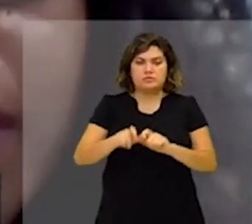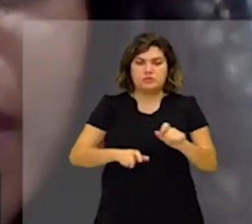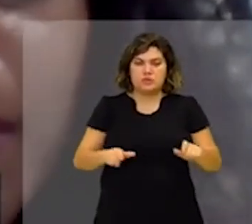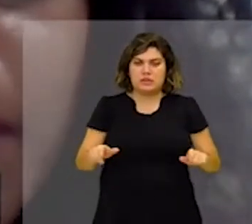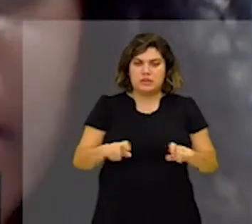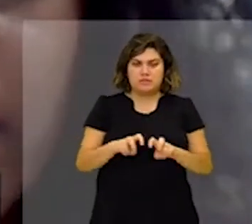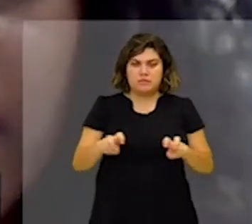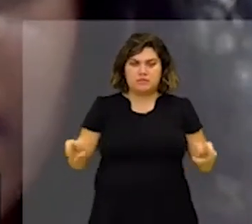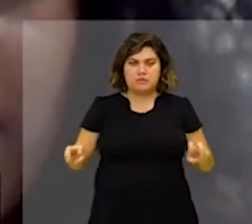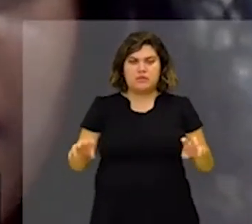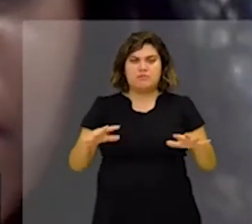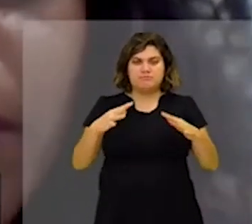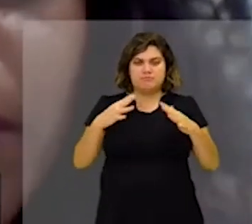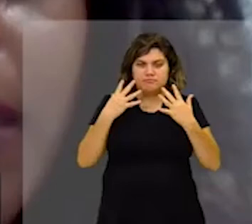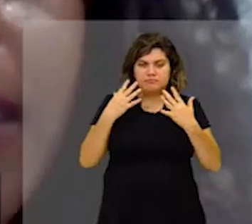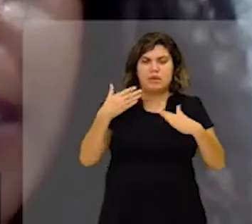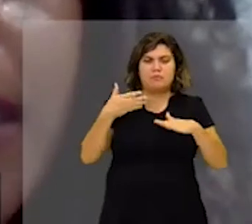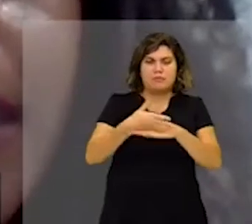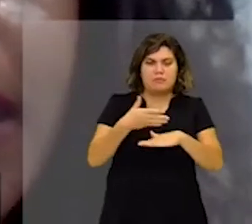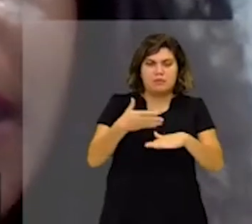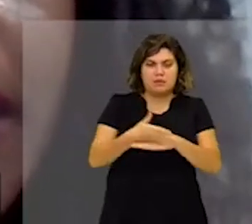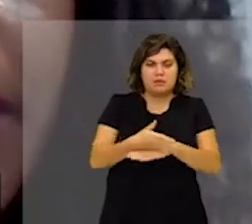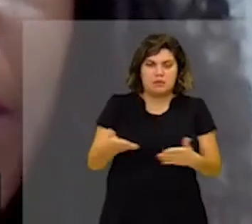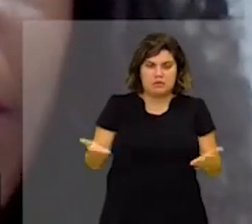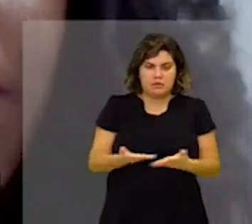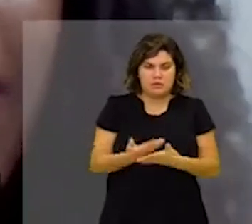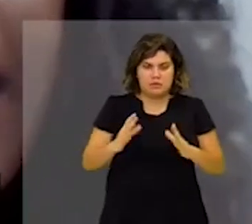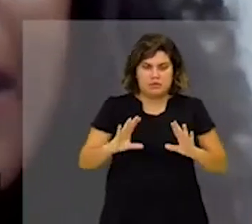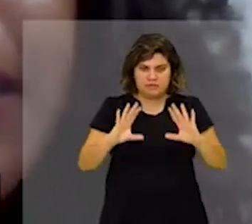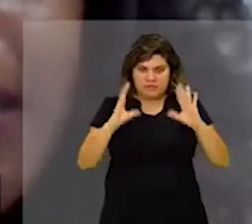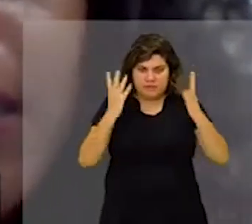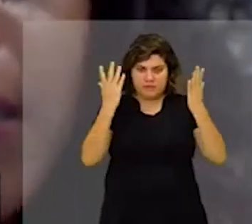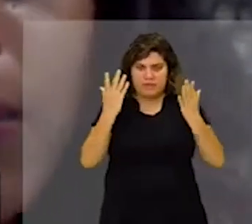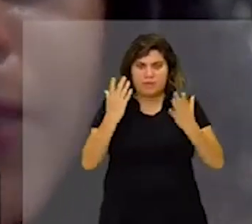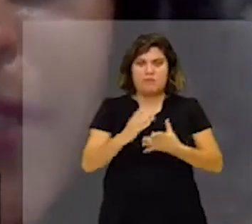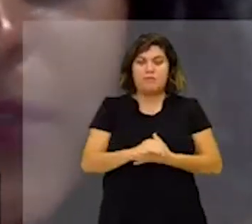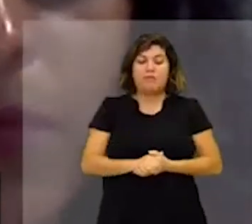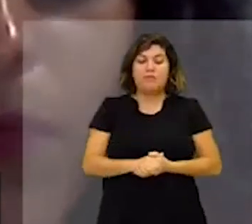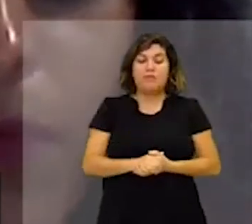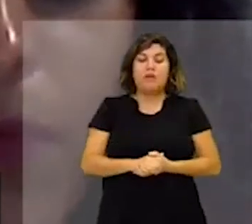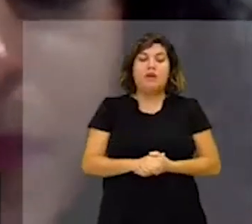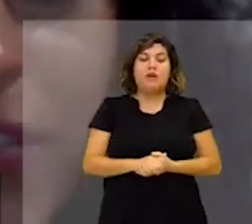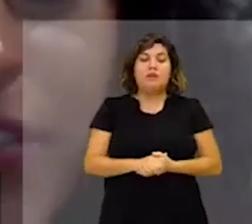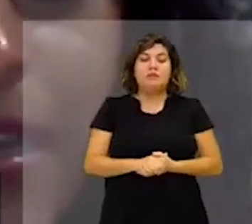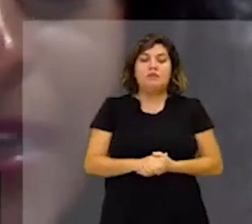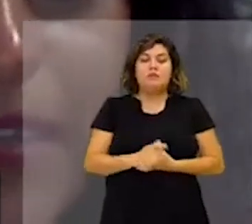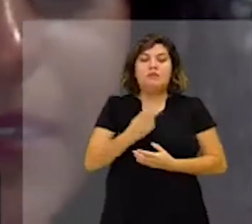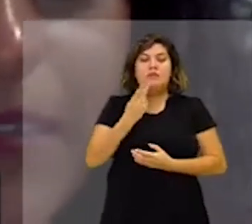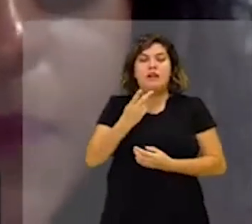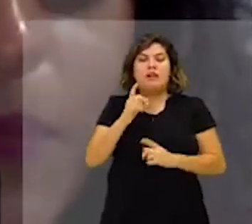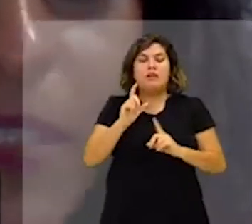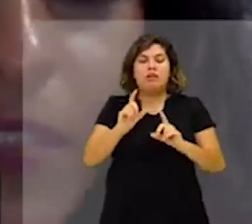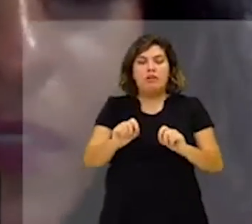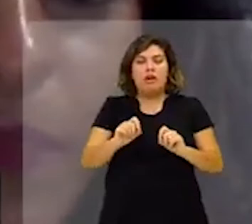ouvidos participando desse evento a falar né então das contas partidárias e políticas